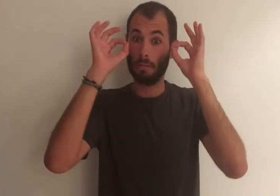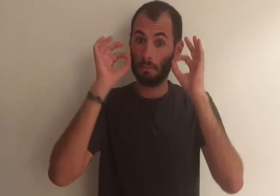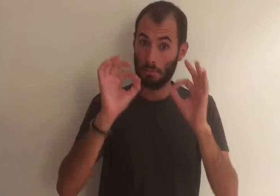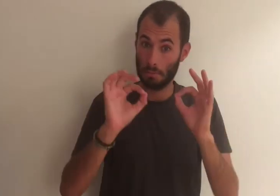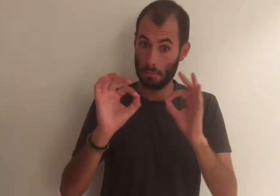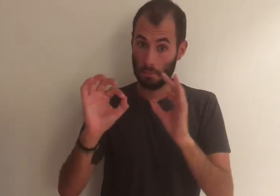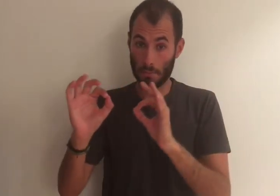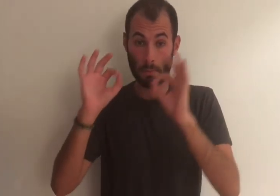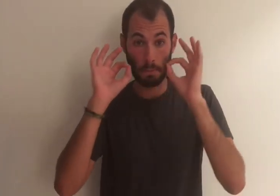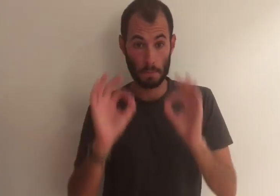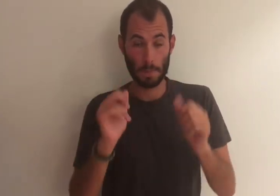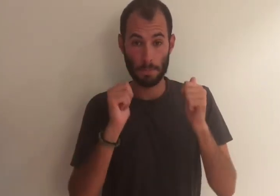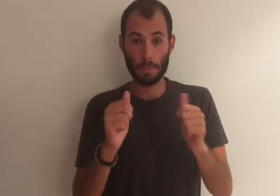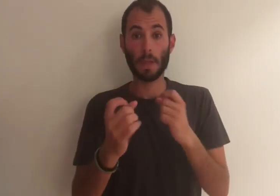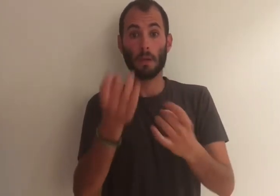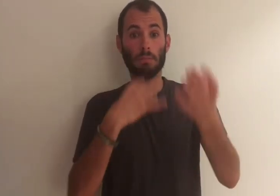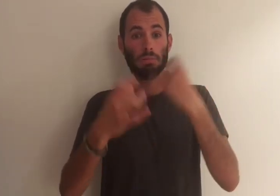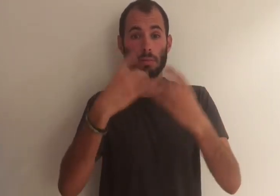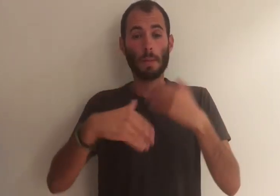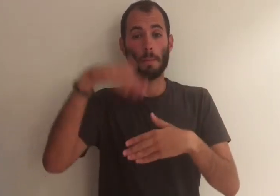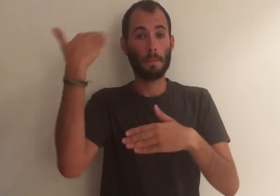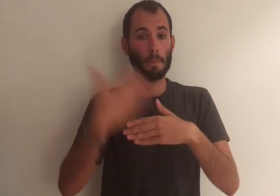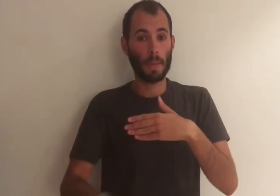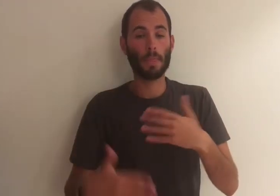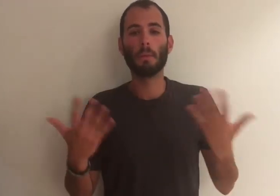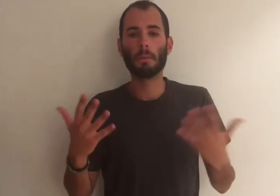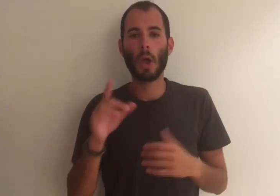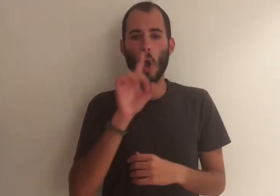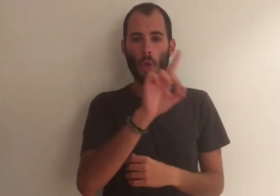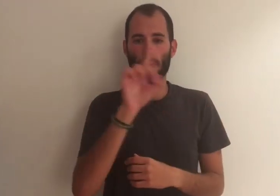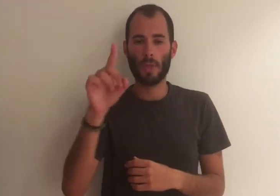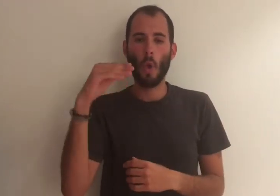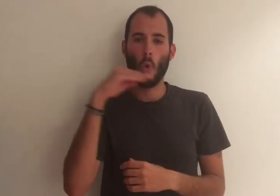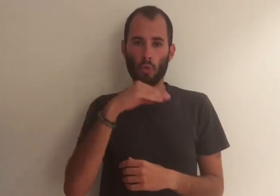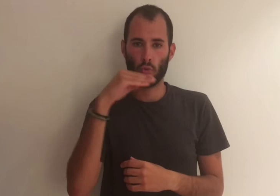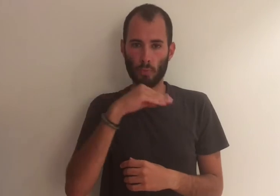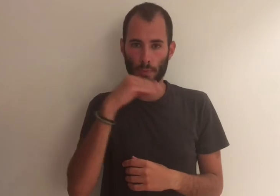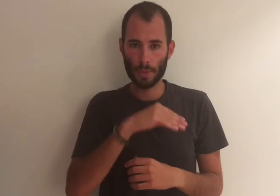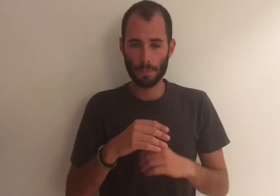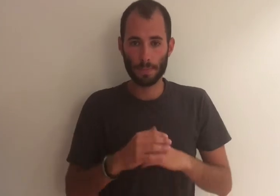Una vez cumplimentado, se ha de enviar antes del 11 de octubre de 2017.